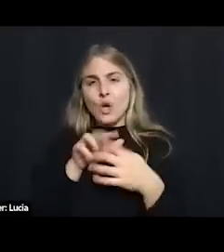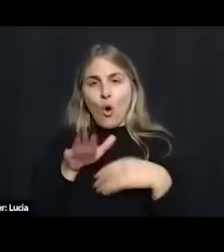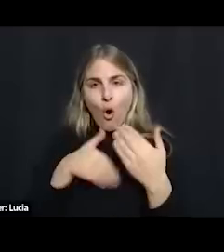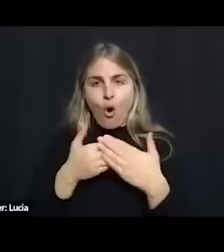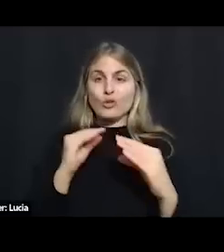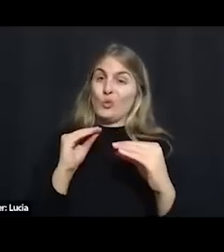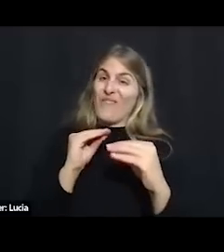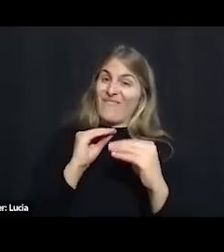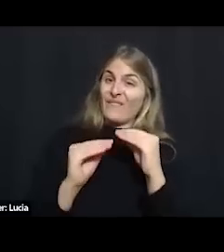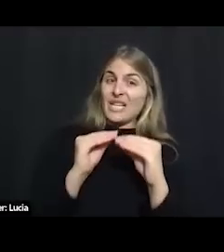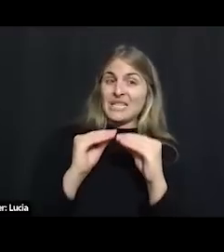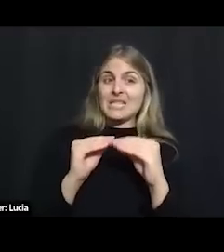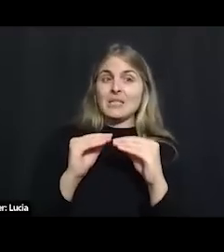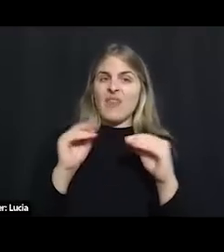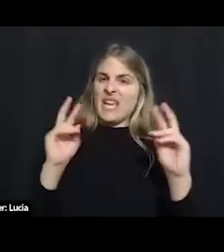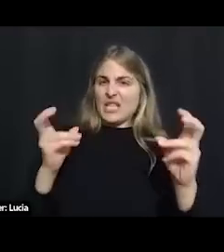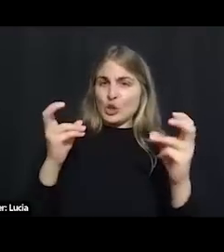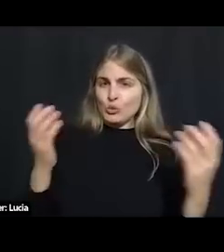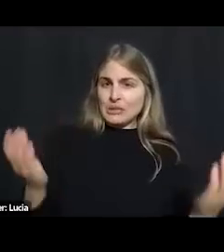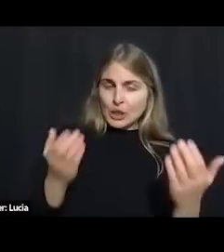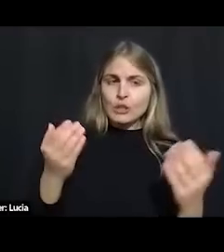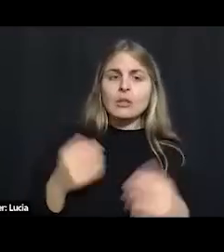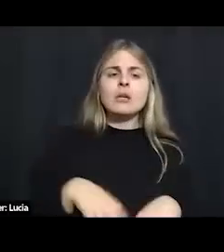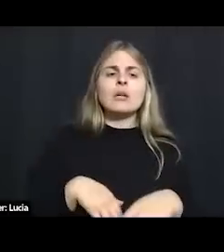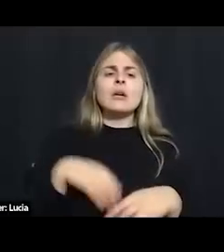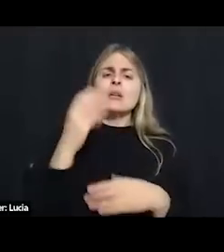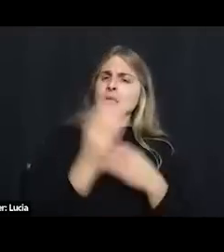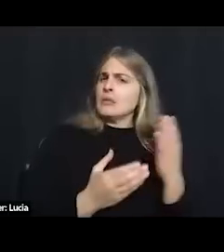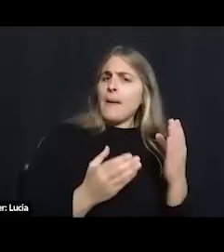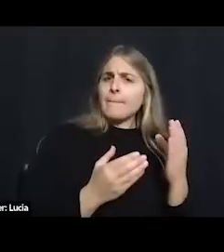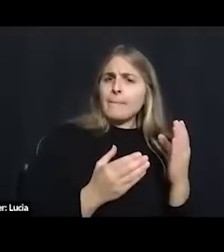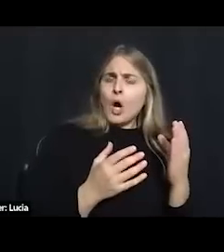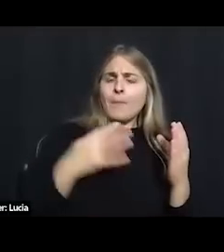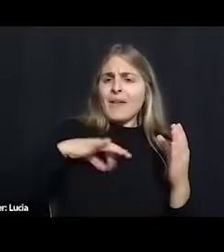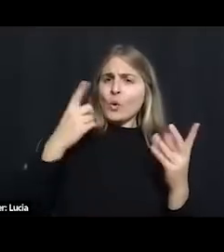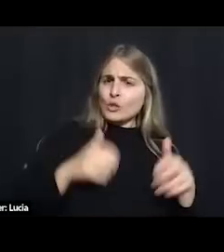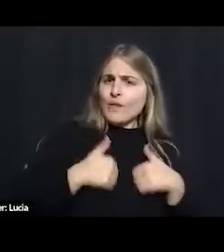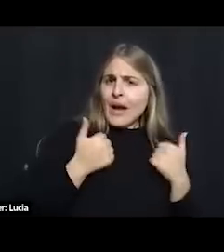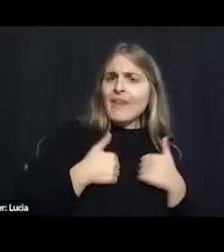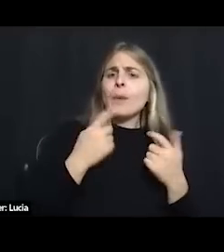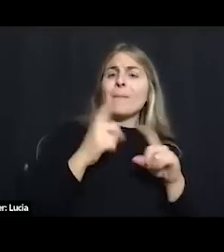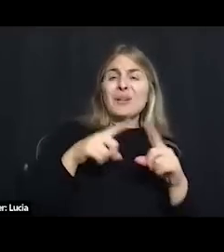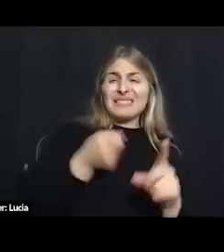Las relaciones que se forman durante el sinhogarismo son beneficiosas para la supervivencia, pero pueden mantener a las personas marginadas a largo plazo.